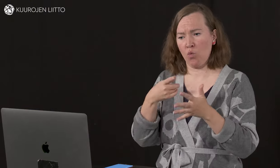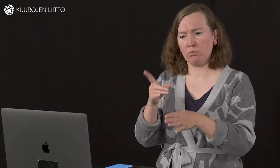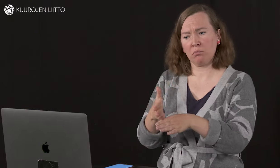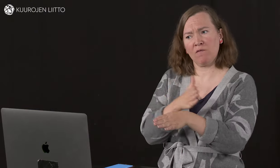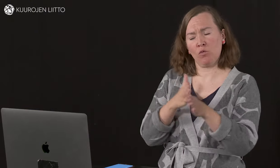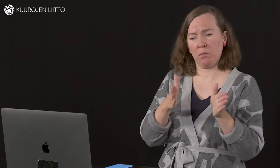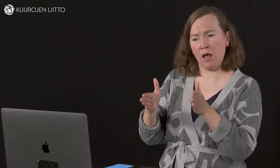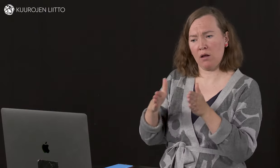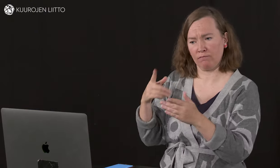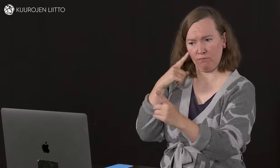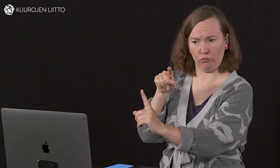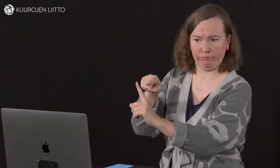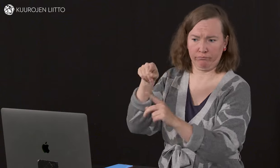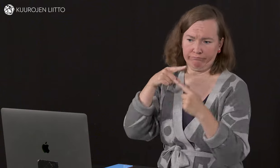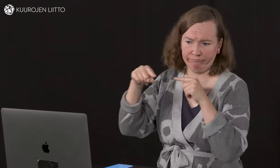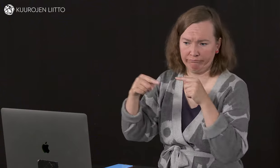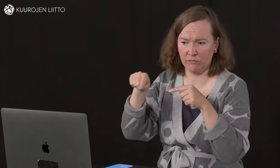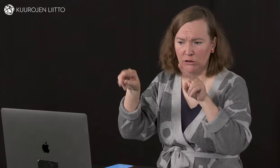vai millä tavalla valmistaudutte keskustelemaan aiheesta?